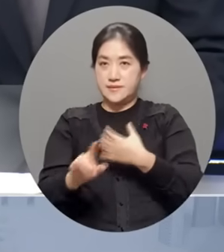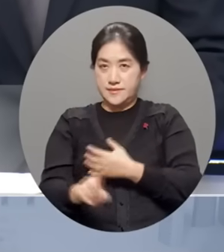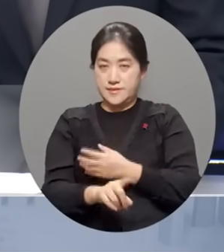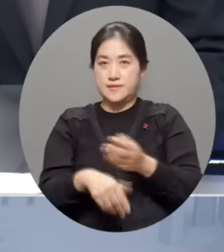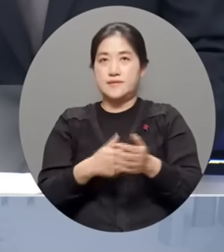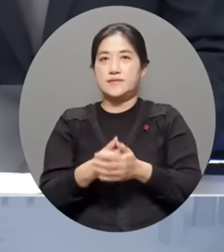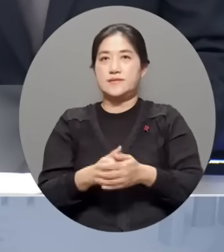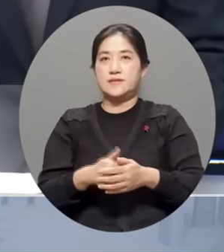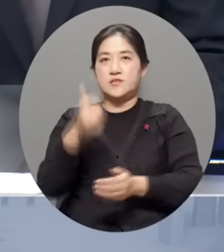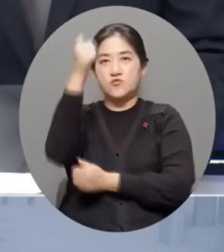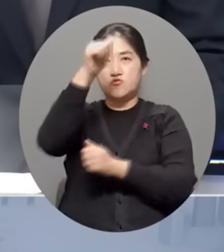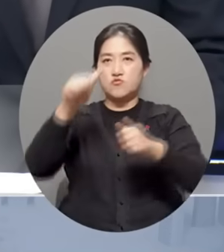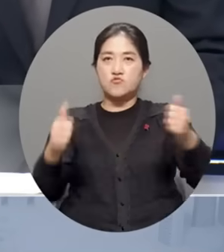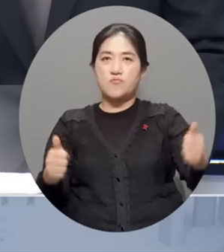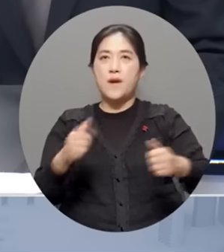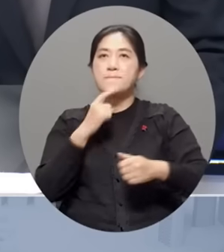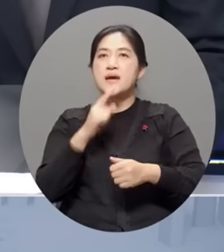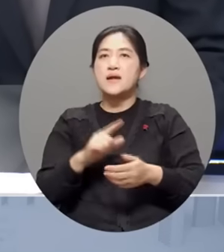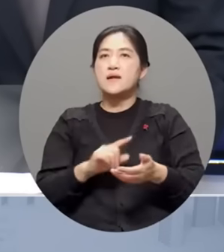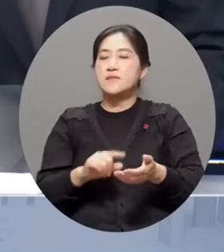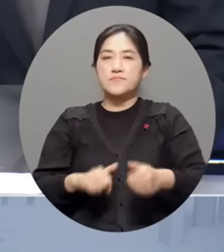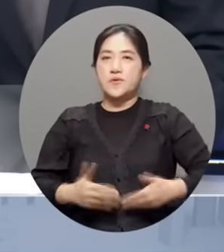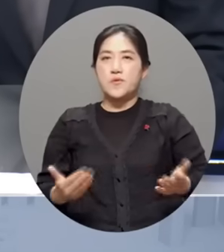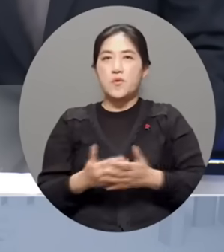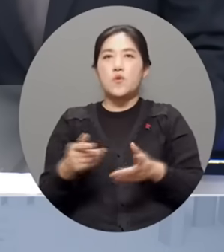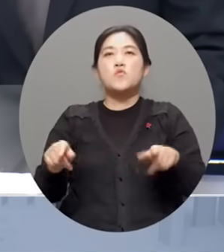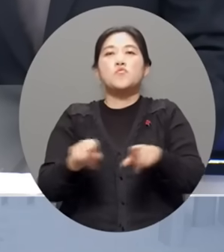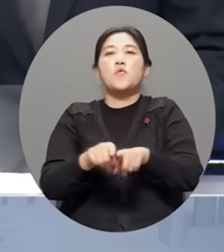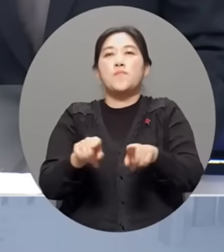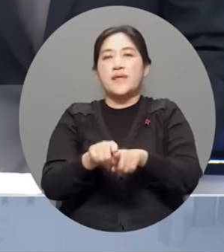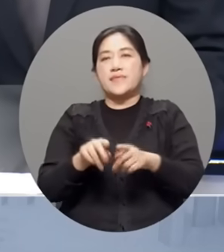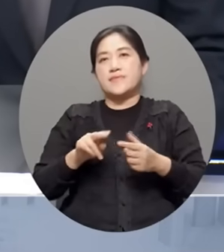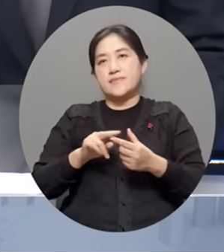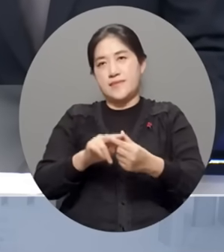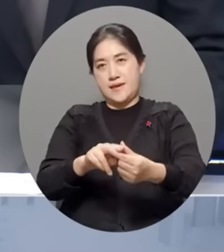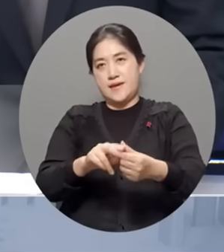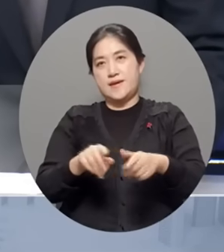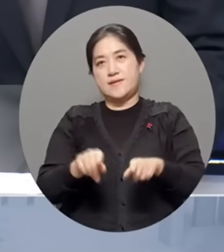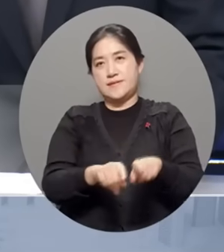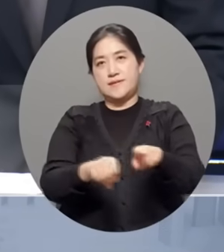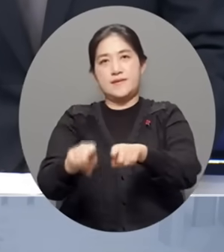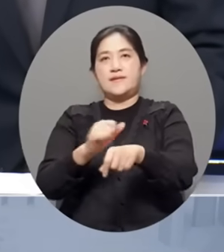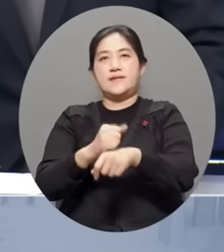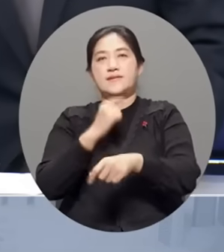이 질문에 대해서는 수평, 수직이라는 이야기가 나올 게 아니라 동반자 관계다,